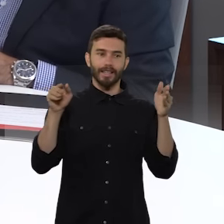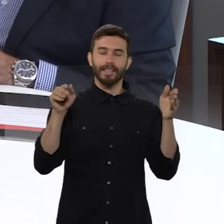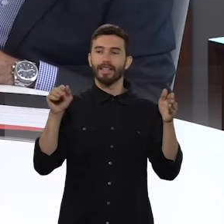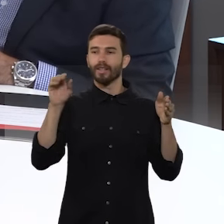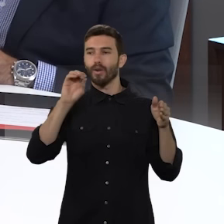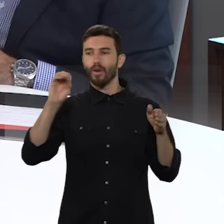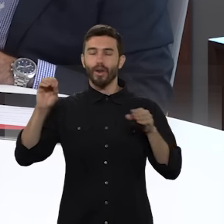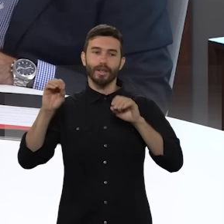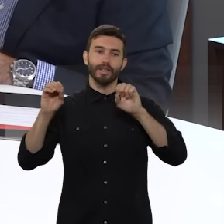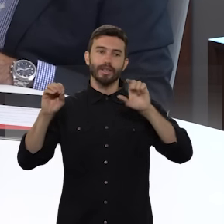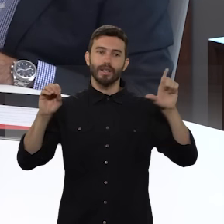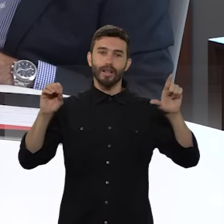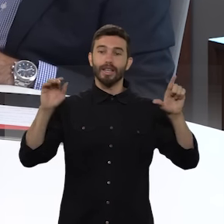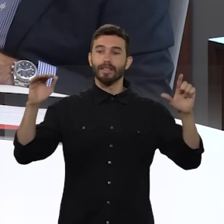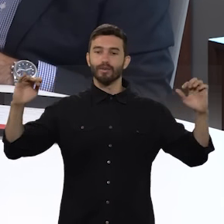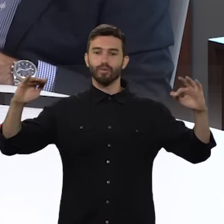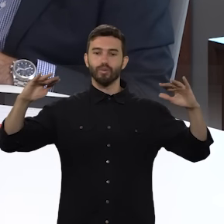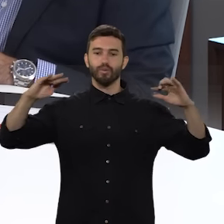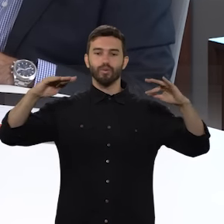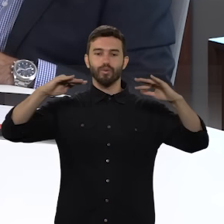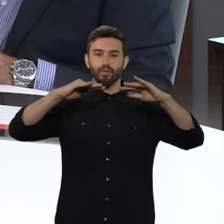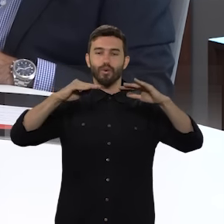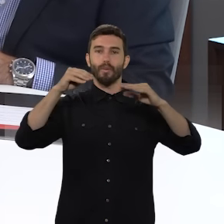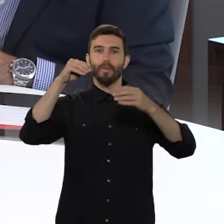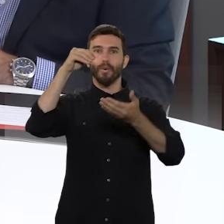Vem a demanda. Daí vem a demanda, daí vem a nossa opção por